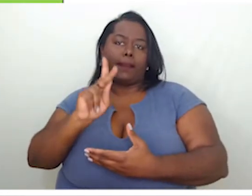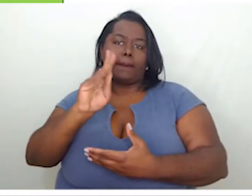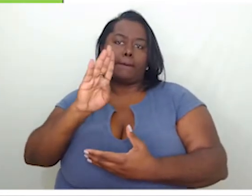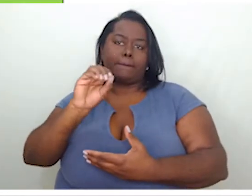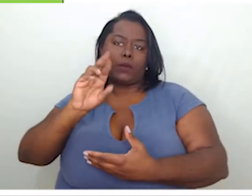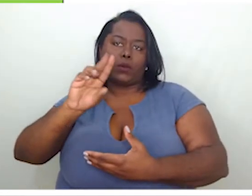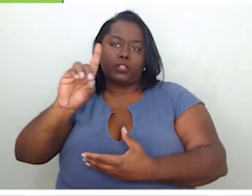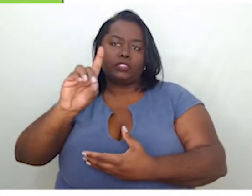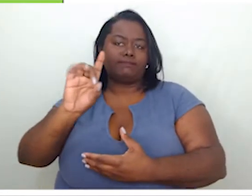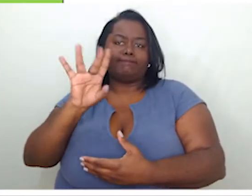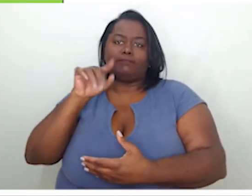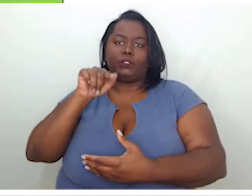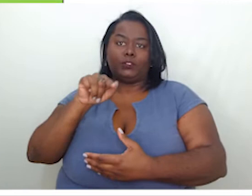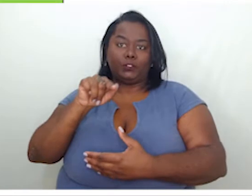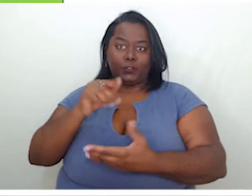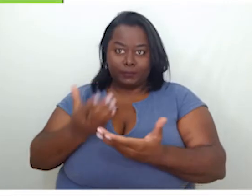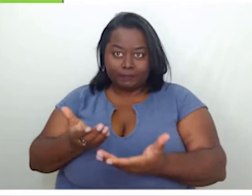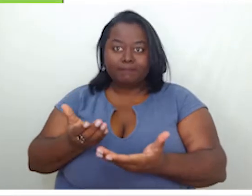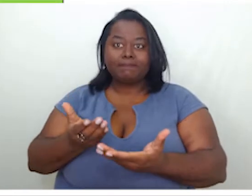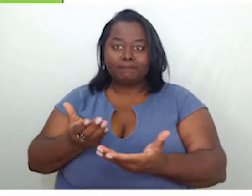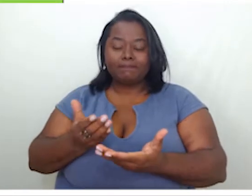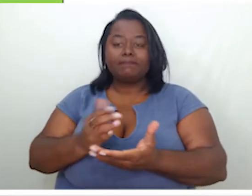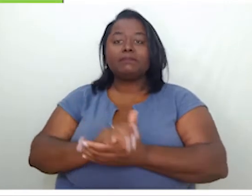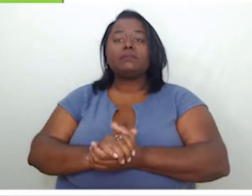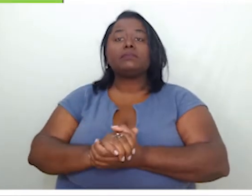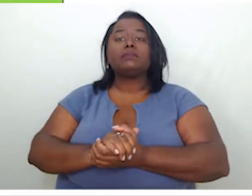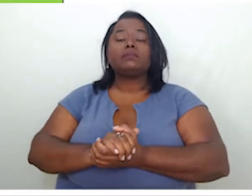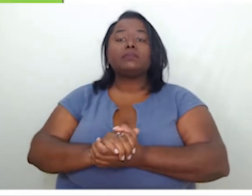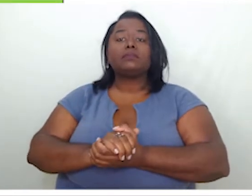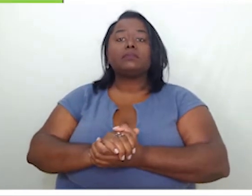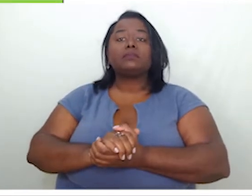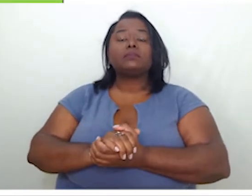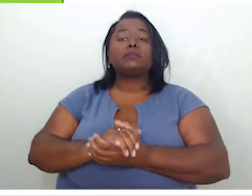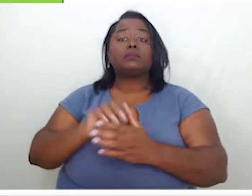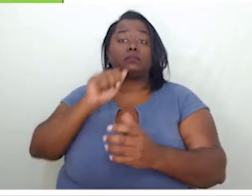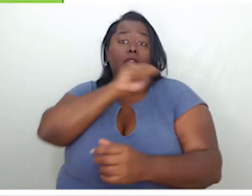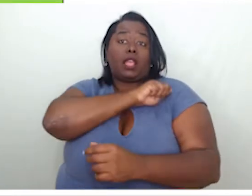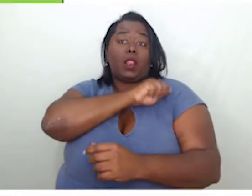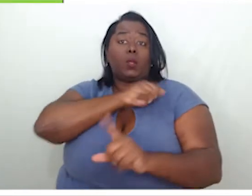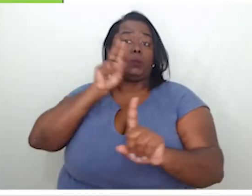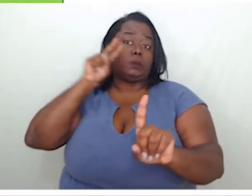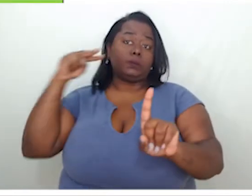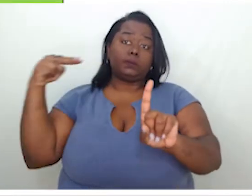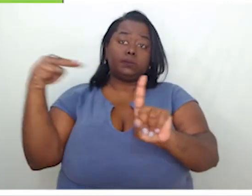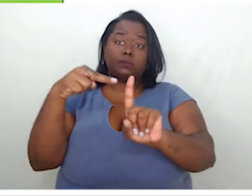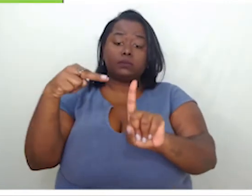Del punto de vista de los aprendices puede que, en esos tipos de casos,